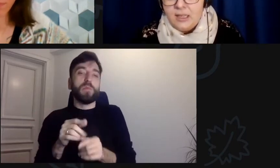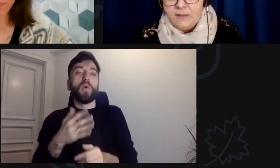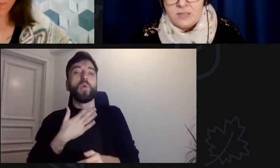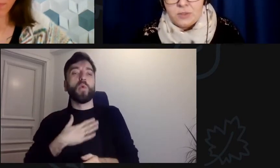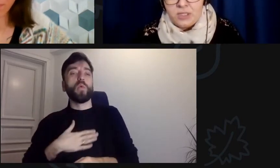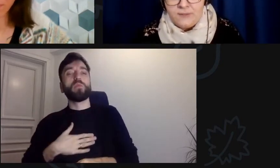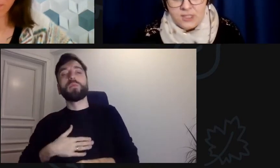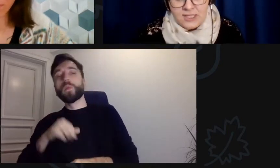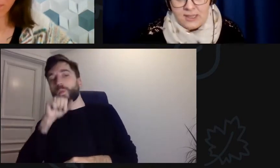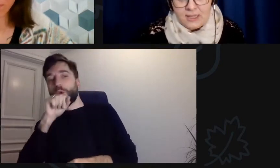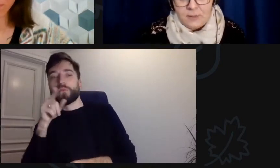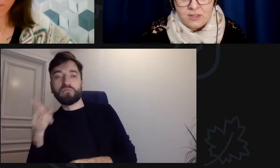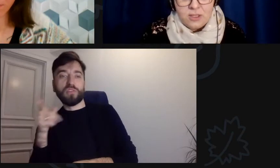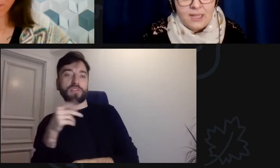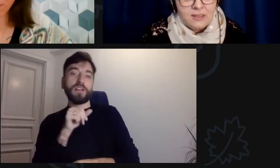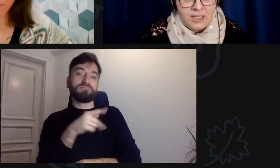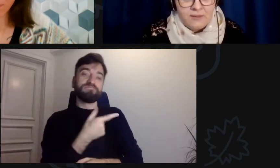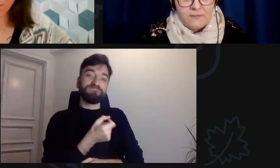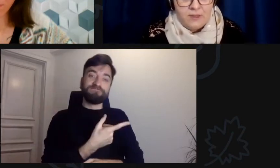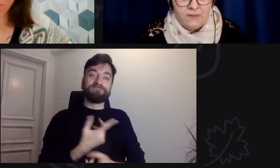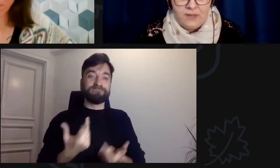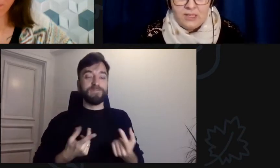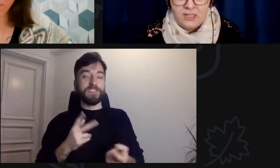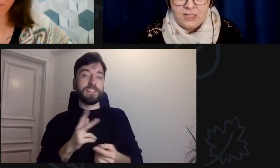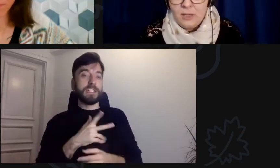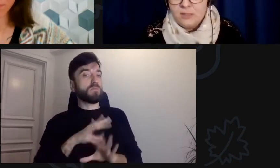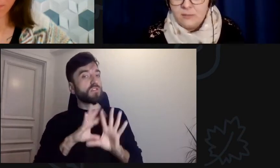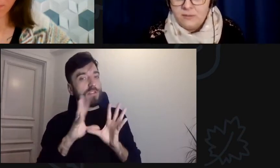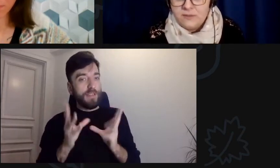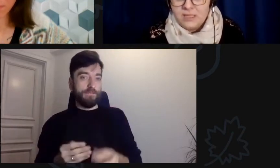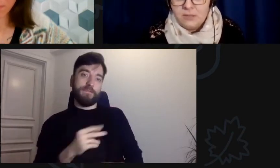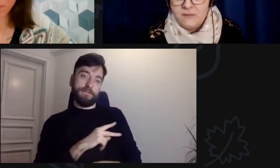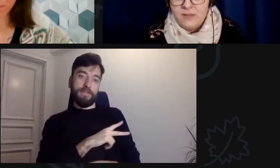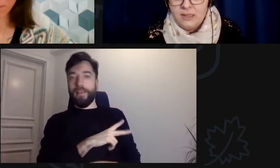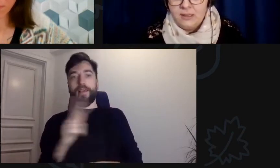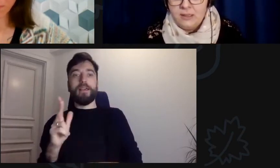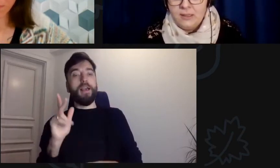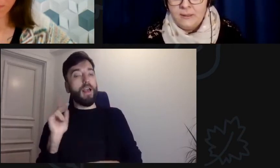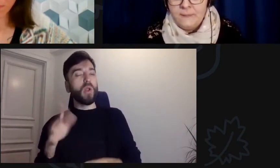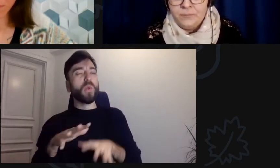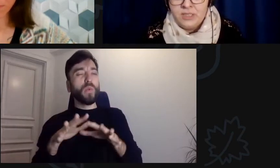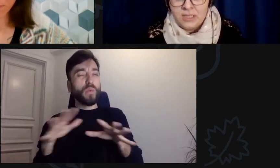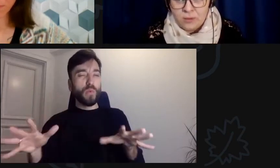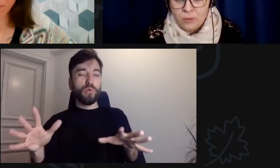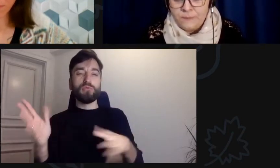Może nie wszystkie tak bardzo chętnie wkraczają w ten świat cyrku,